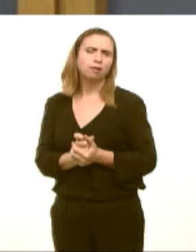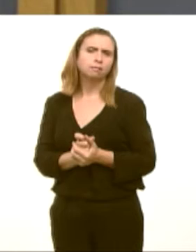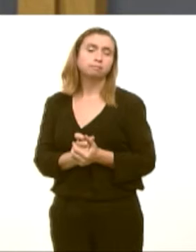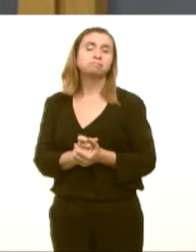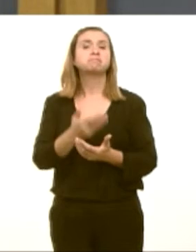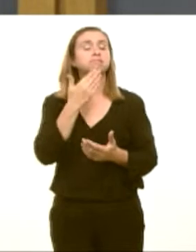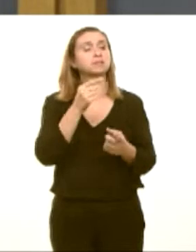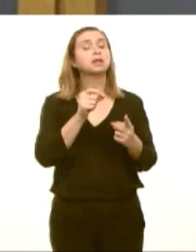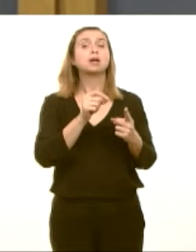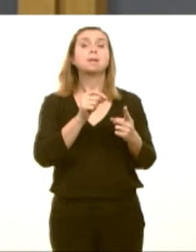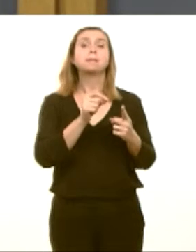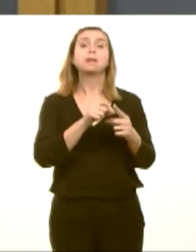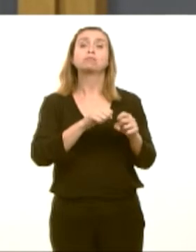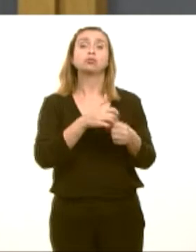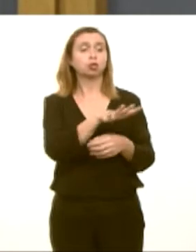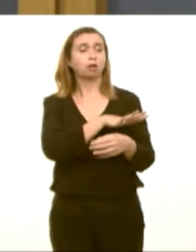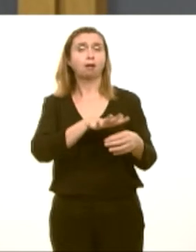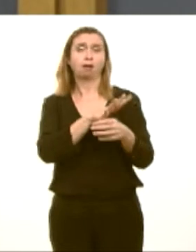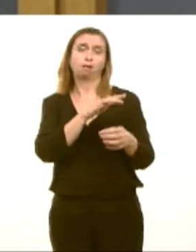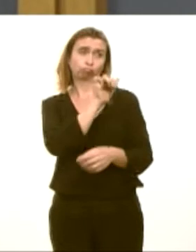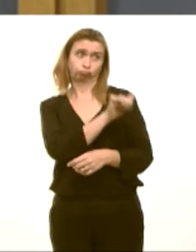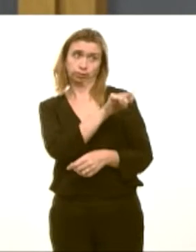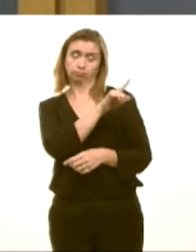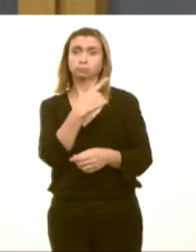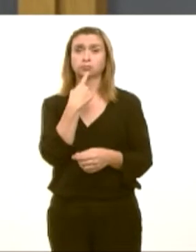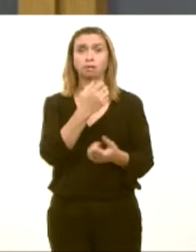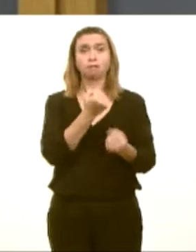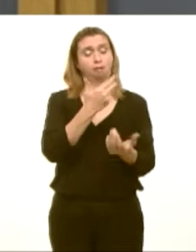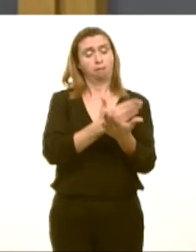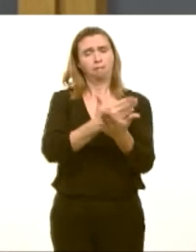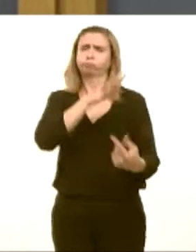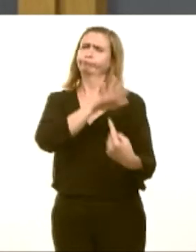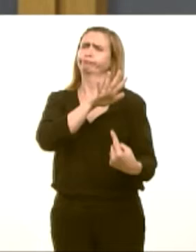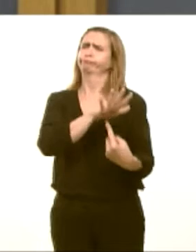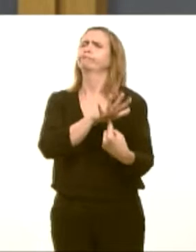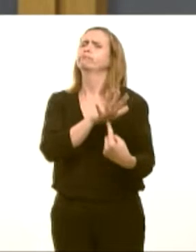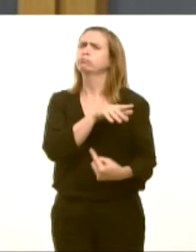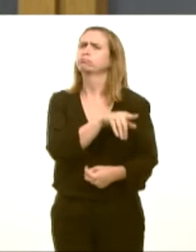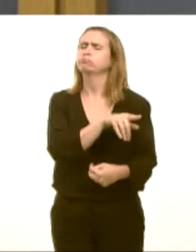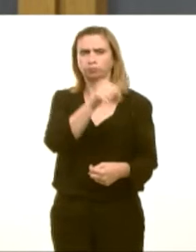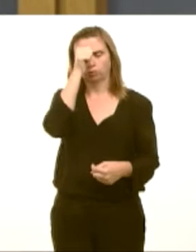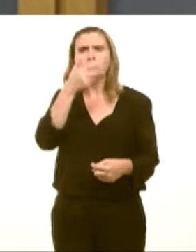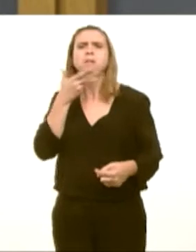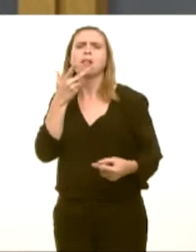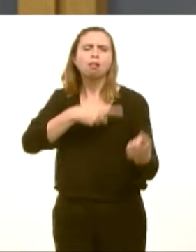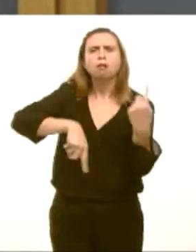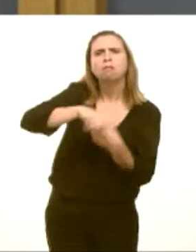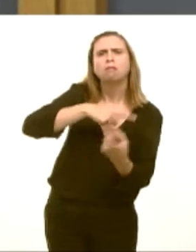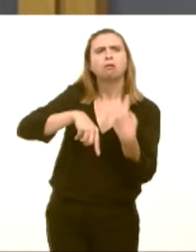yn fater pwysig pan maeín dod at ystyriaethau pobl o ran defnyddioír stryd fawr. Pa asesiad y maeír Llywodraeth wediíi wneud oír ymarferoldeb o gyflwyno rhaglen genedlaethol,